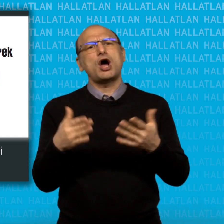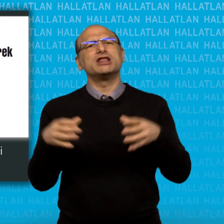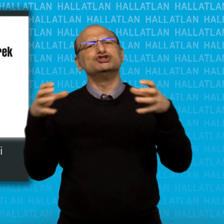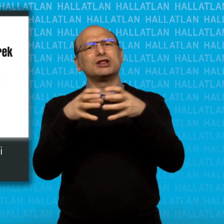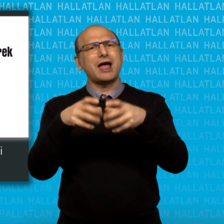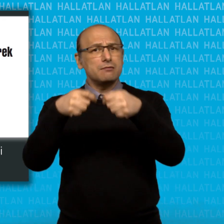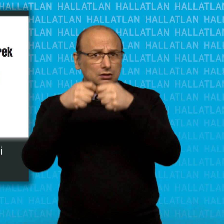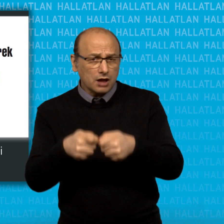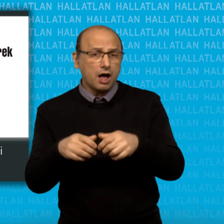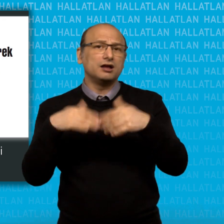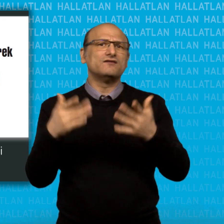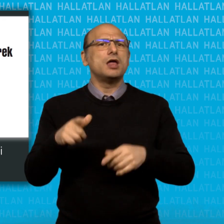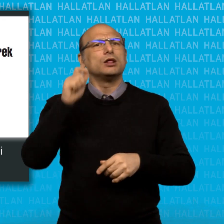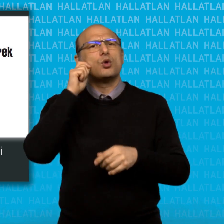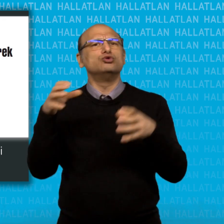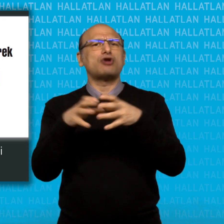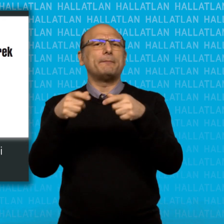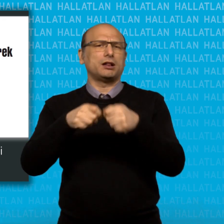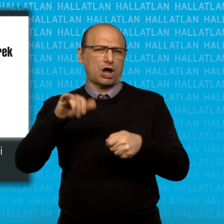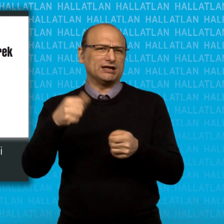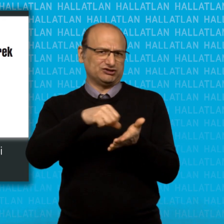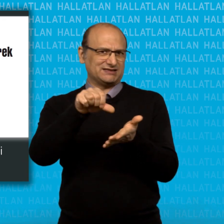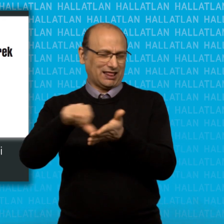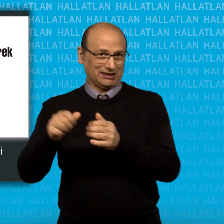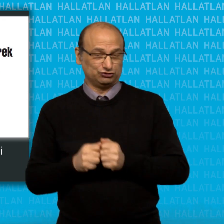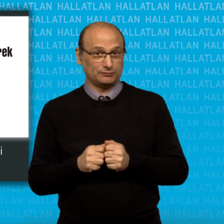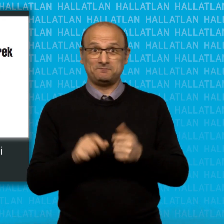stábtagoké vagy éppen a női csapat tagjaié is.